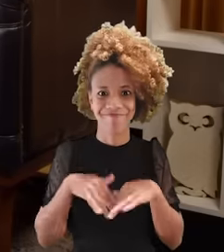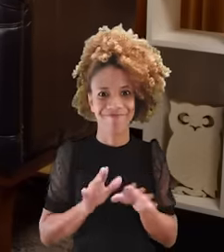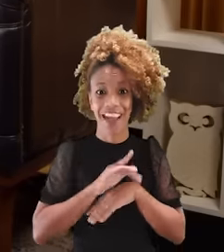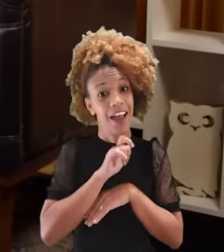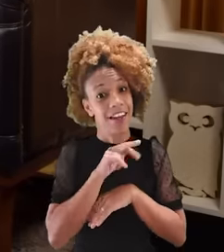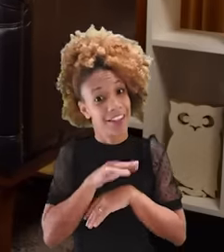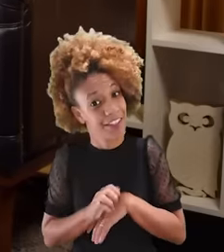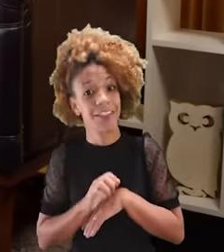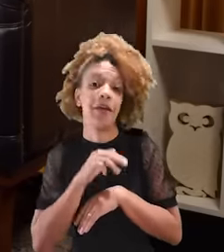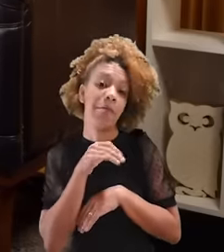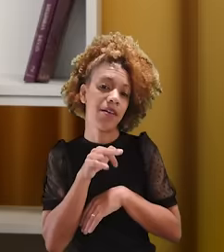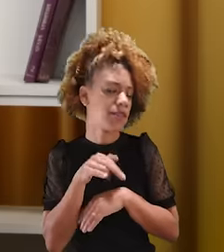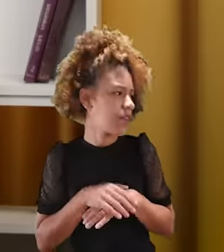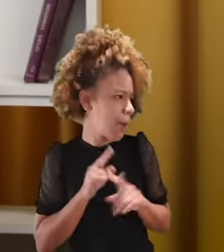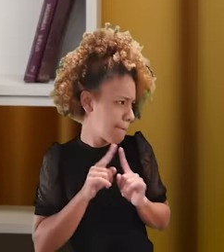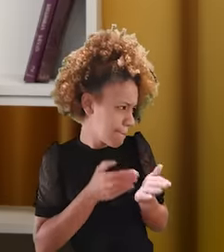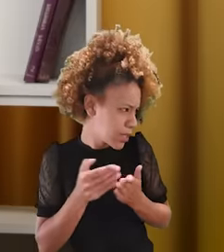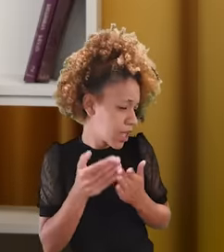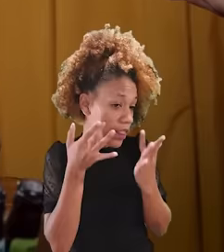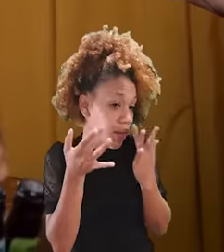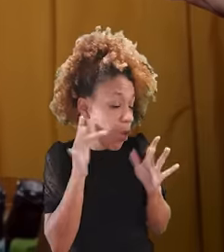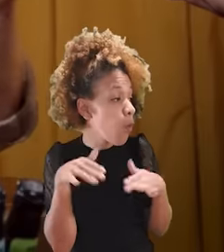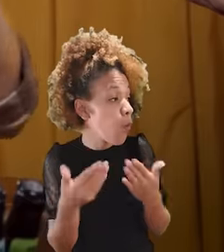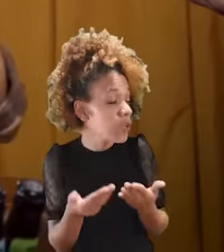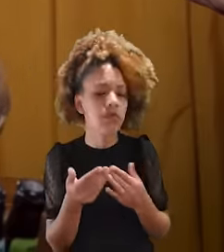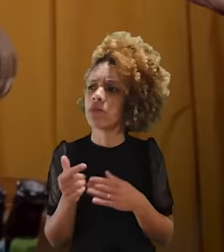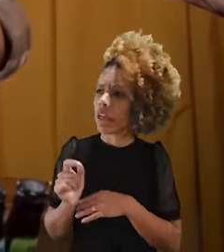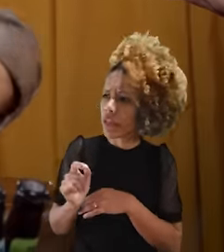vai ter agora estreia Falando nisso você vai ter estreia da sua peça que vai ser quando agora gente